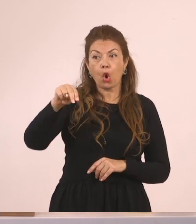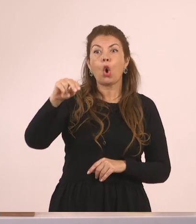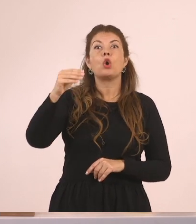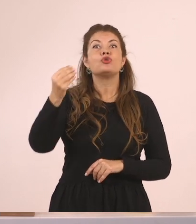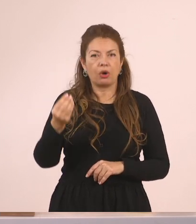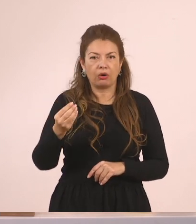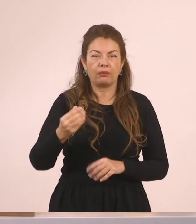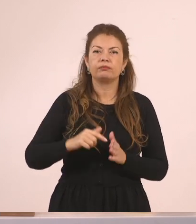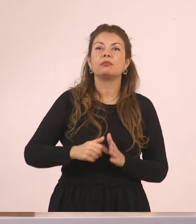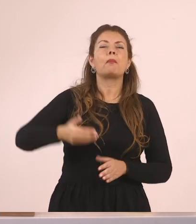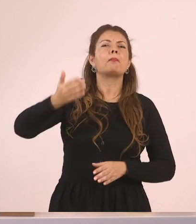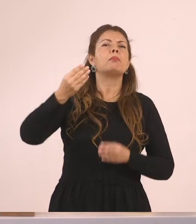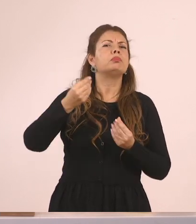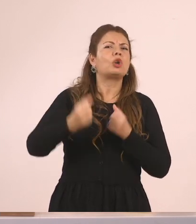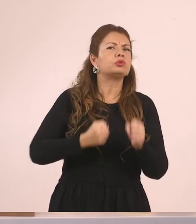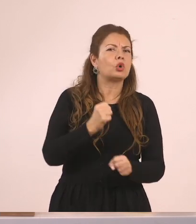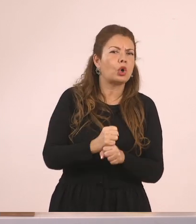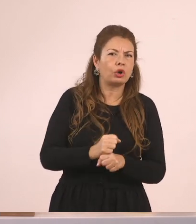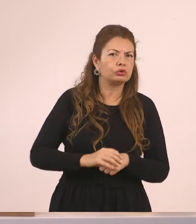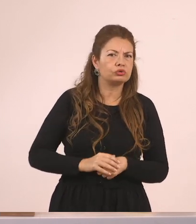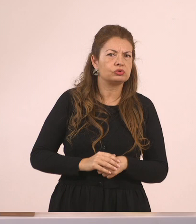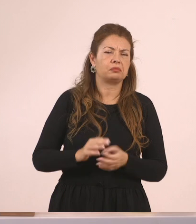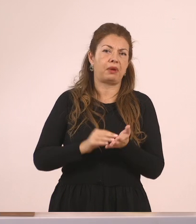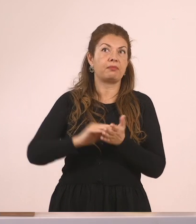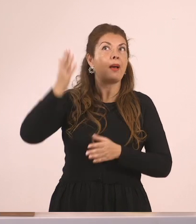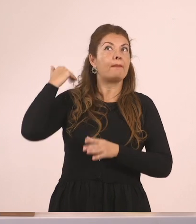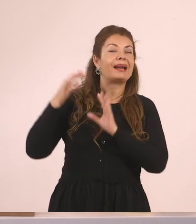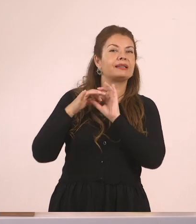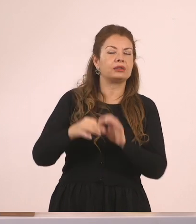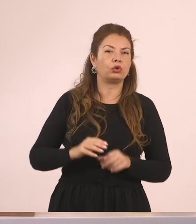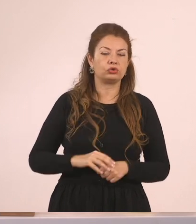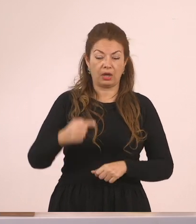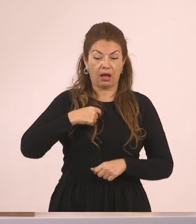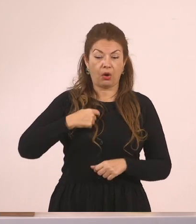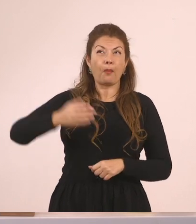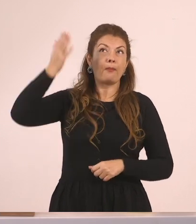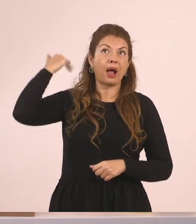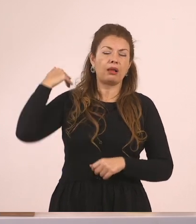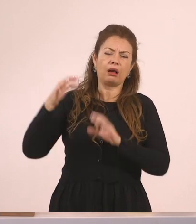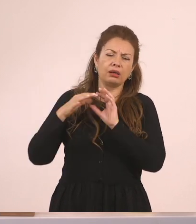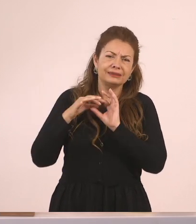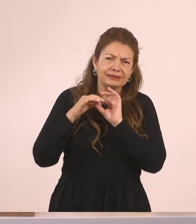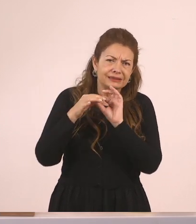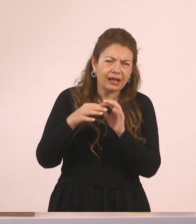Ξεκλείδωνα. Τι θα βάλω; Δεν το γράφω, το σκέφτομαι. Θα βάλω ω και εδώ,